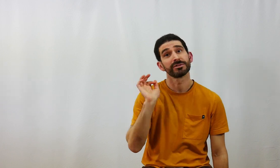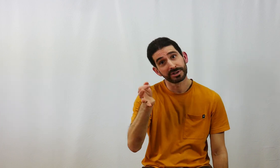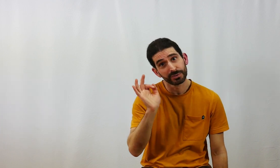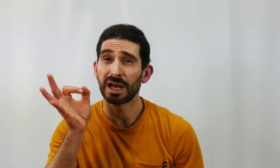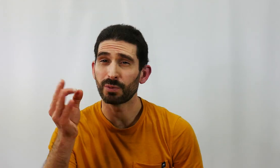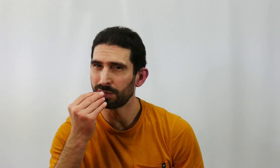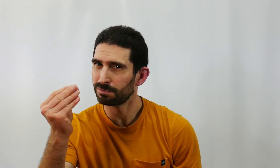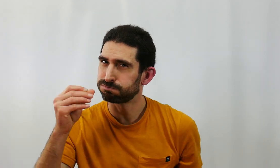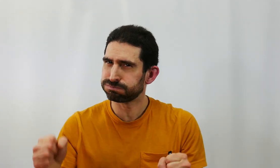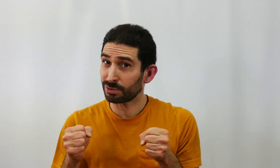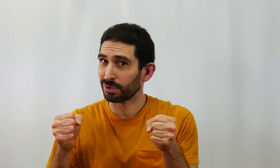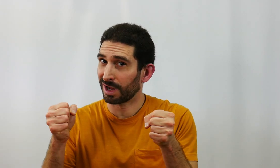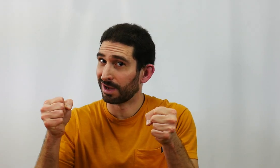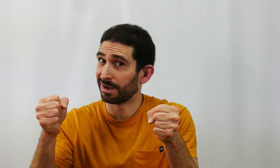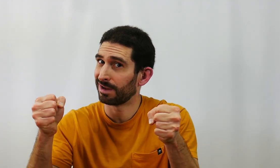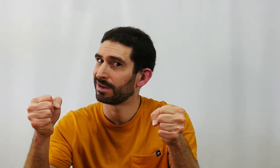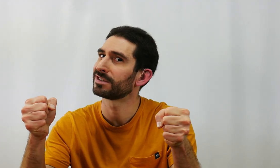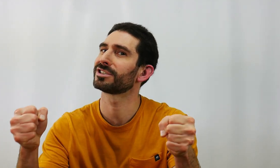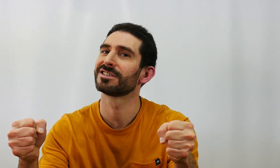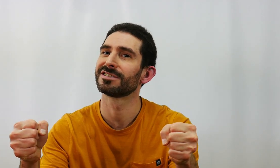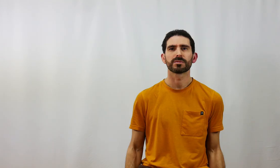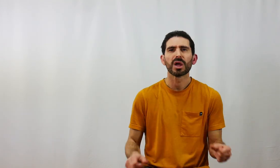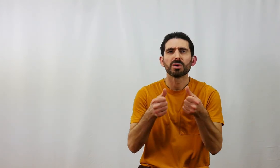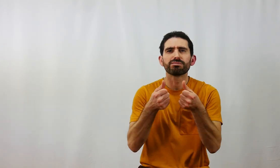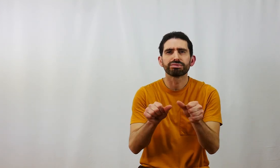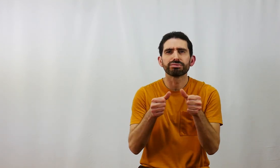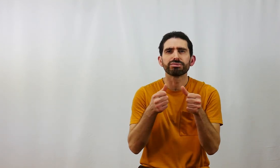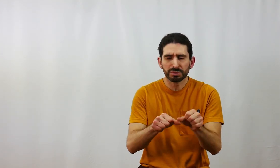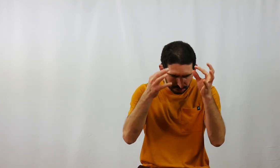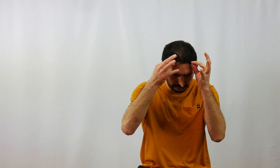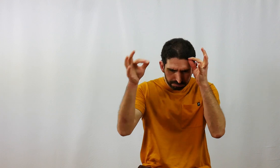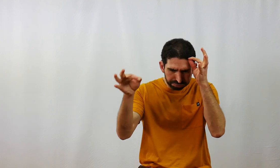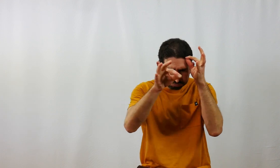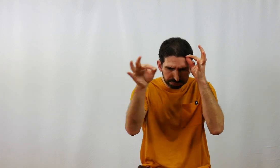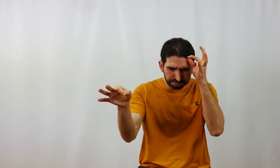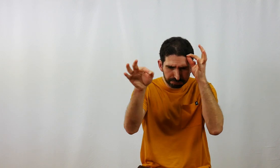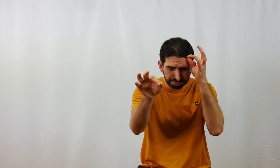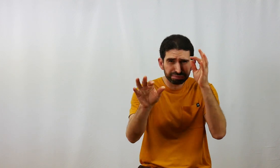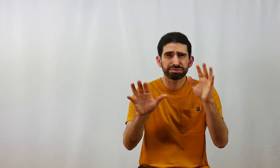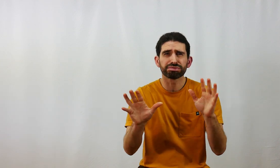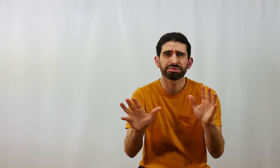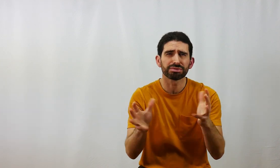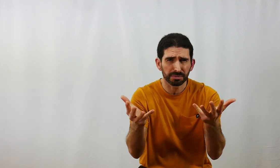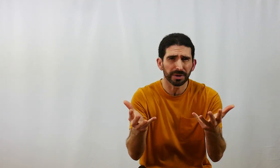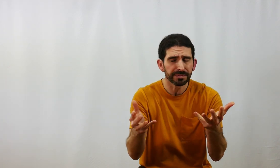Eh oui, bon courage ! Comment se propagent les poux ?